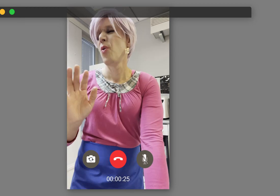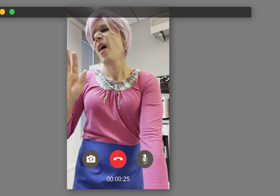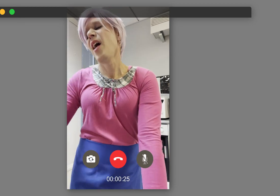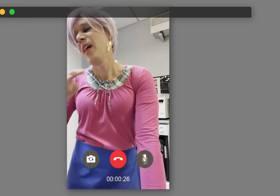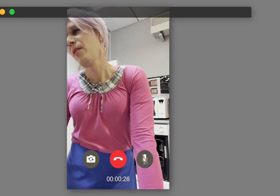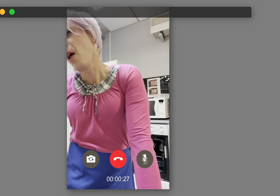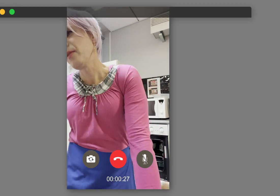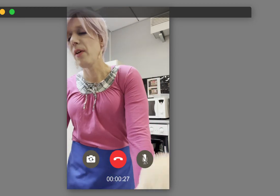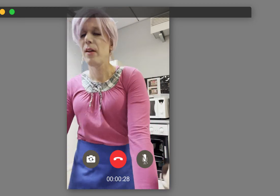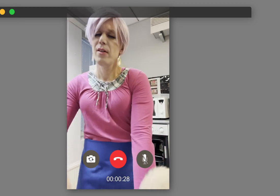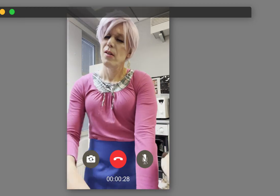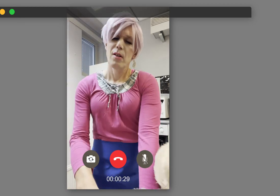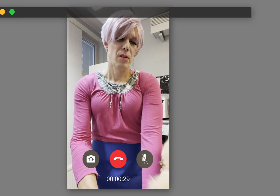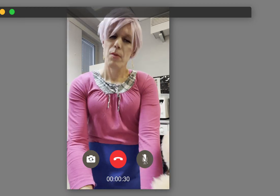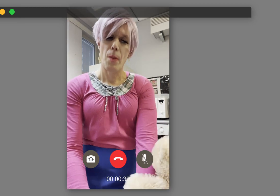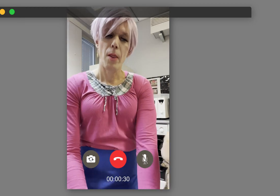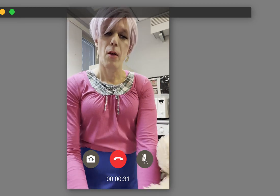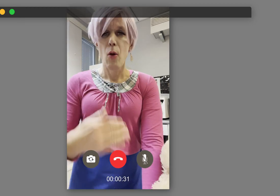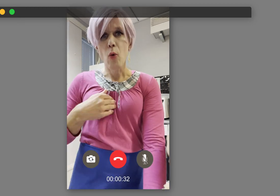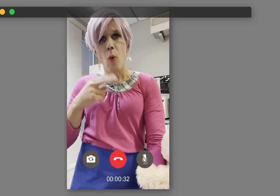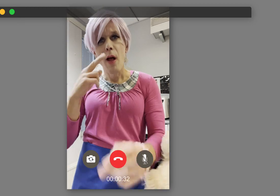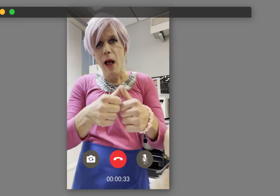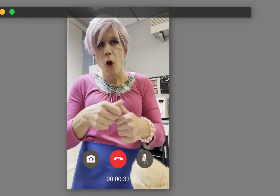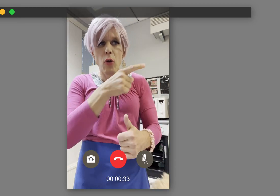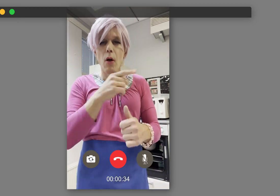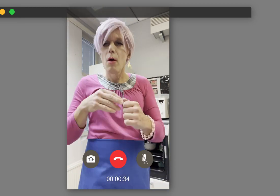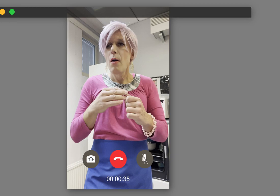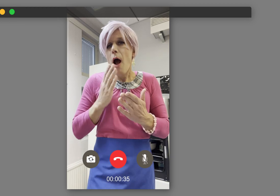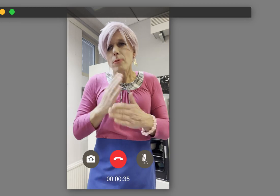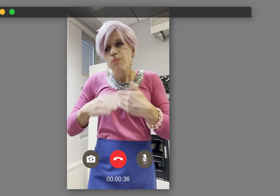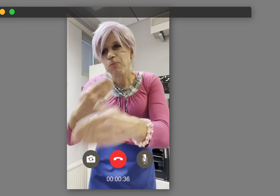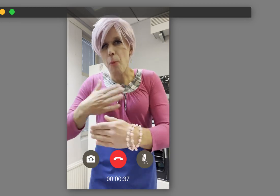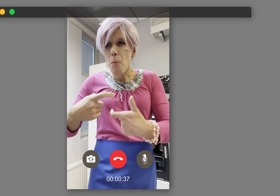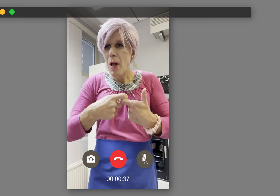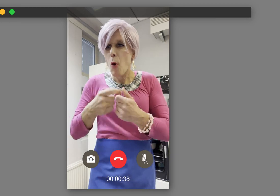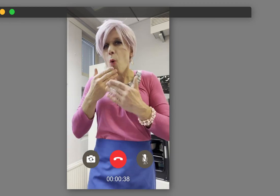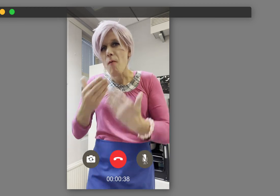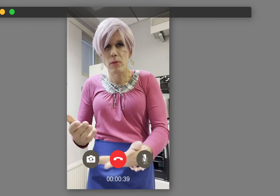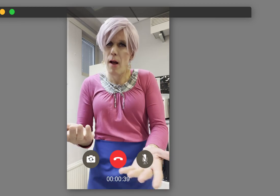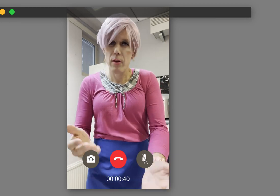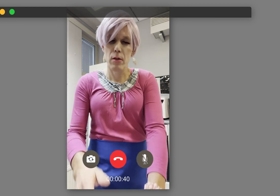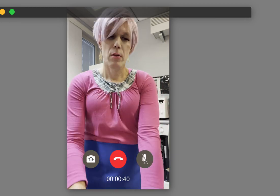No niin, riittää jo... Tuntuu, ettei Kuurojen Liitto tee juuri mitään perheemme hyväksi.